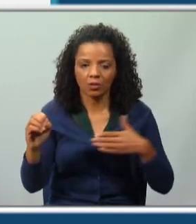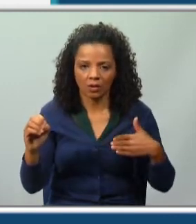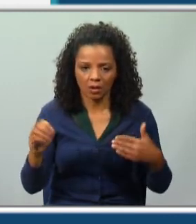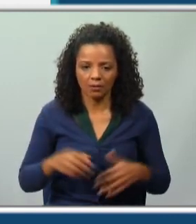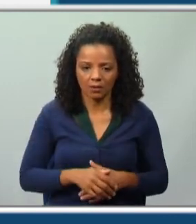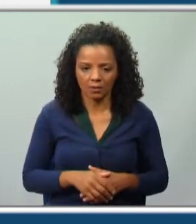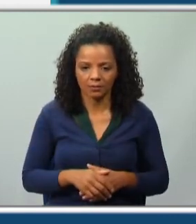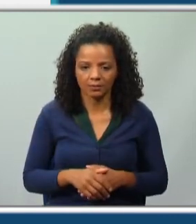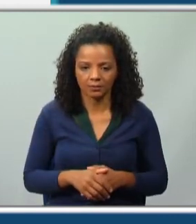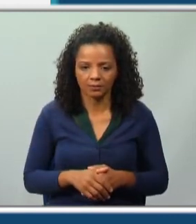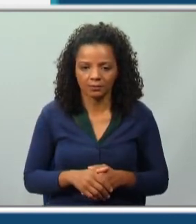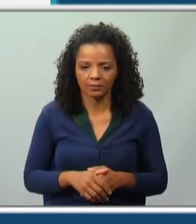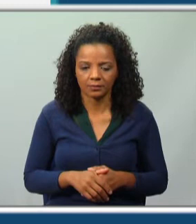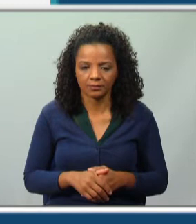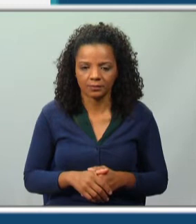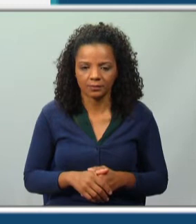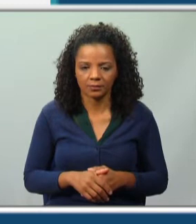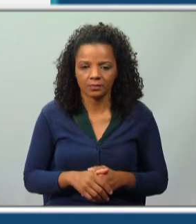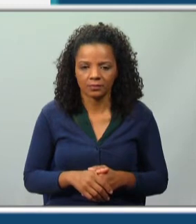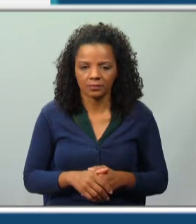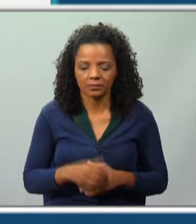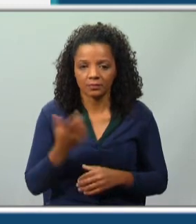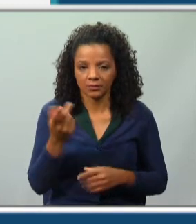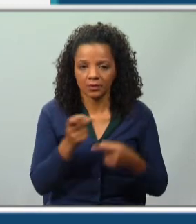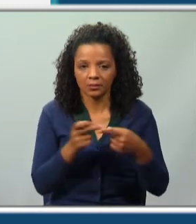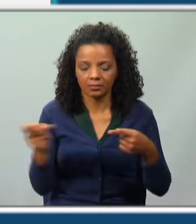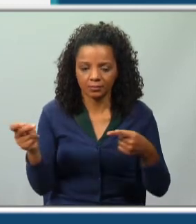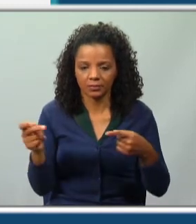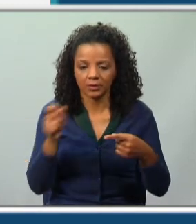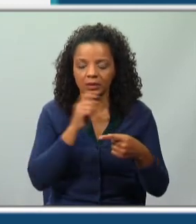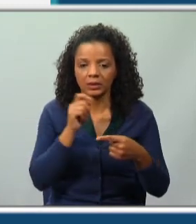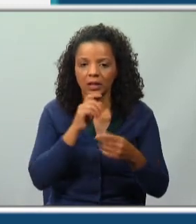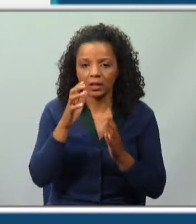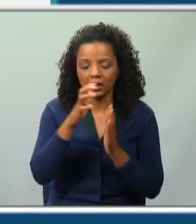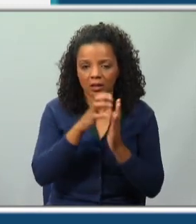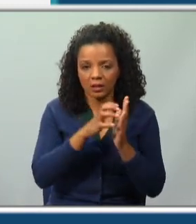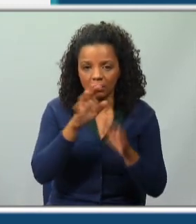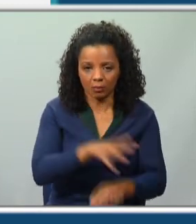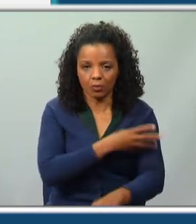por isso a que estaria este verso que nós iremos transcrever do poema Como 那麼這節經文是什麼我們將從詩科莫轉錄